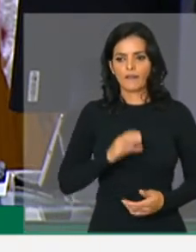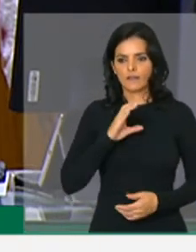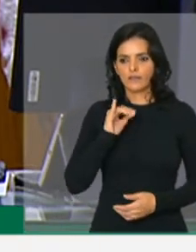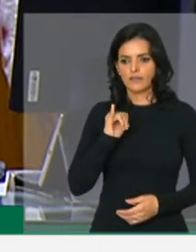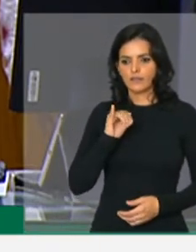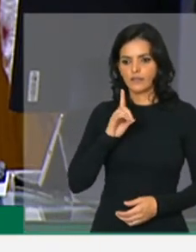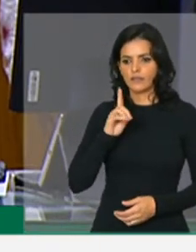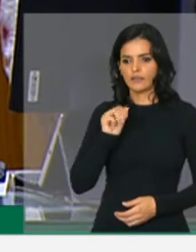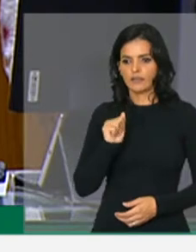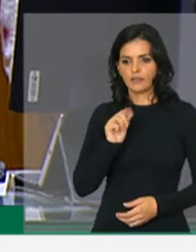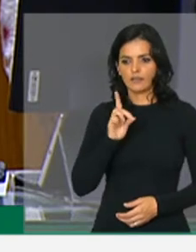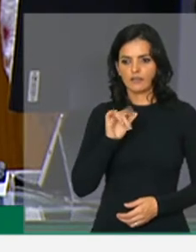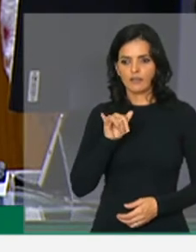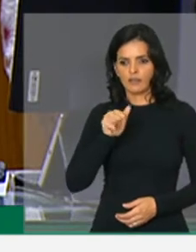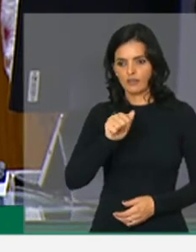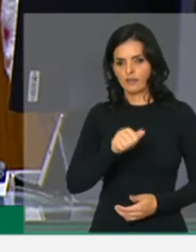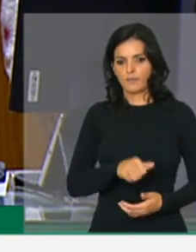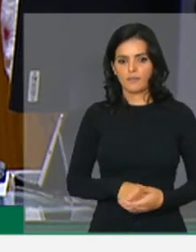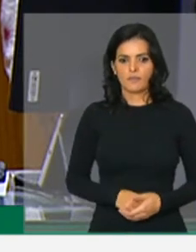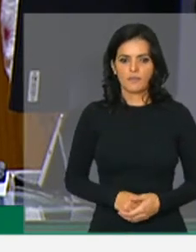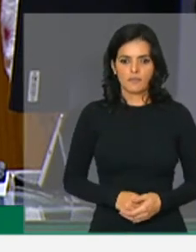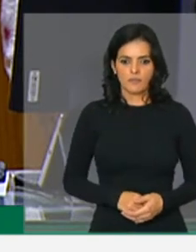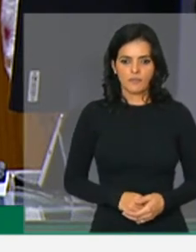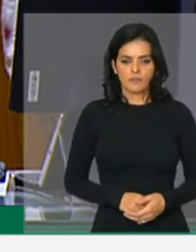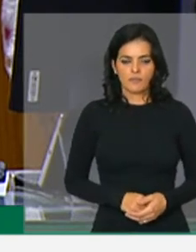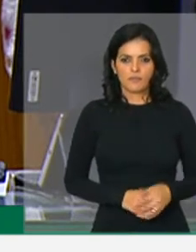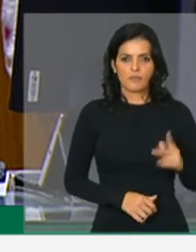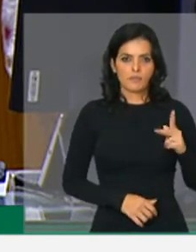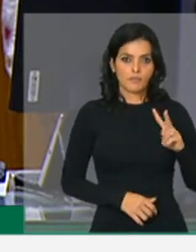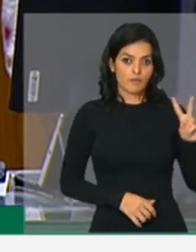EMPRESÁRIO TERIA QUE DEVOLVER 75% MAIS OU MENOS DOS RECURSOS PARA O FUNDO. FUNDO DE INVESTIMENTO DA AMAZÔNIA,